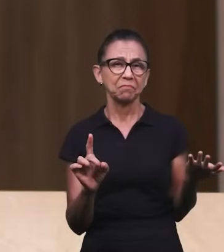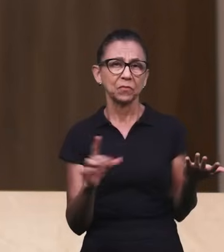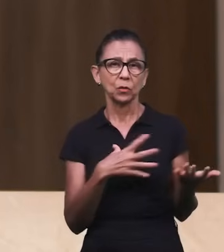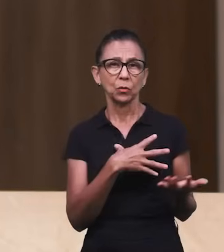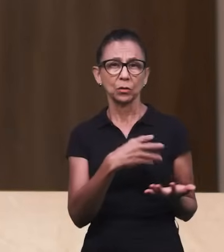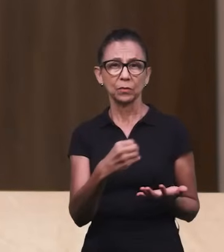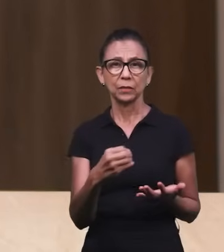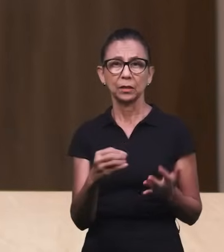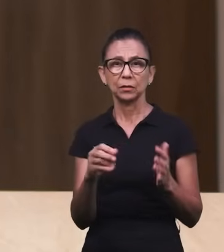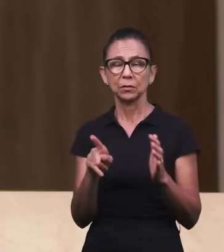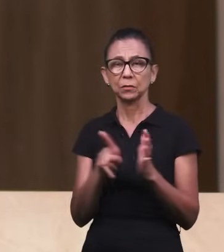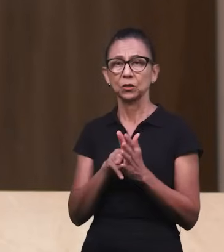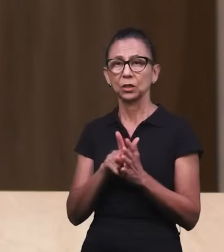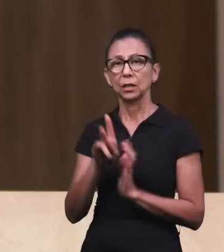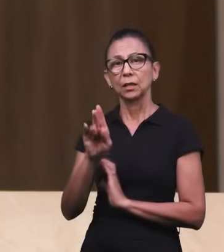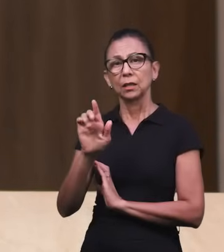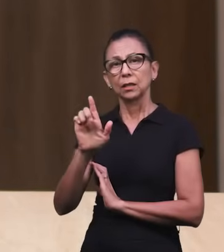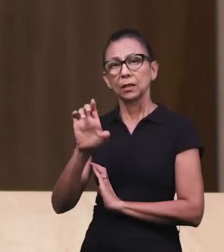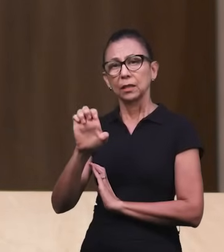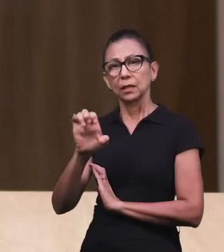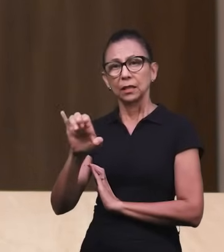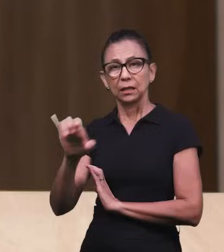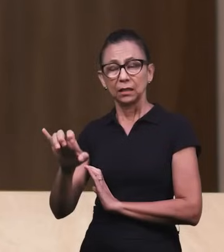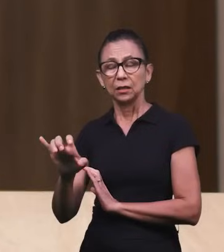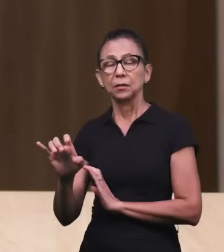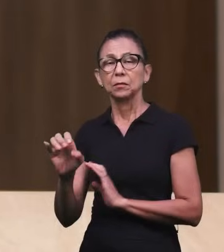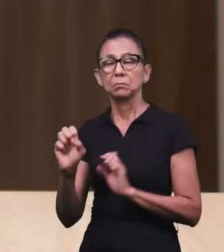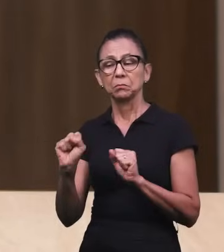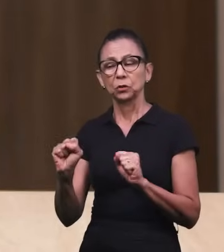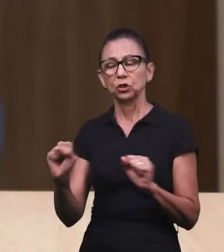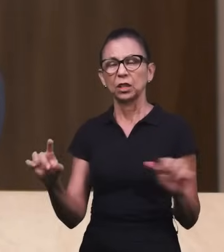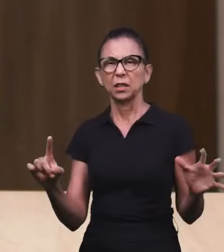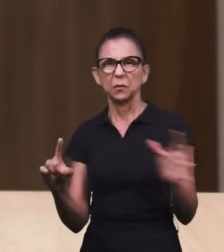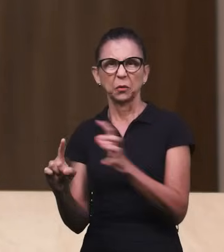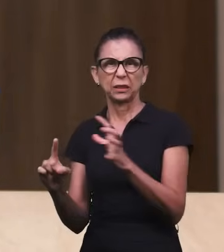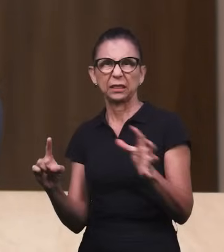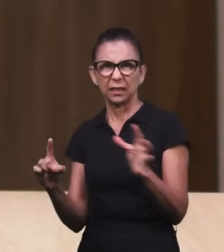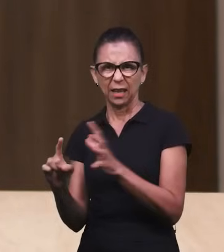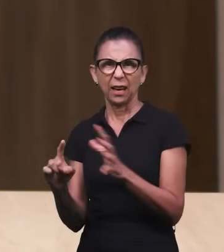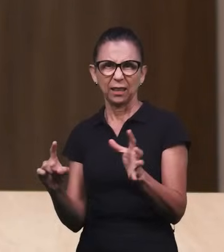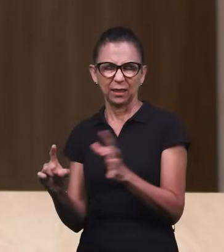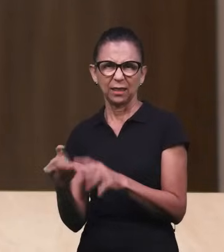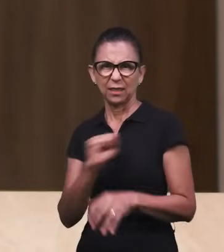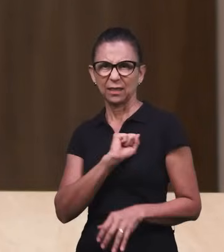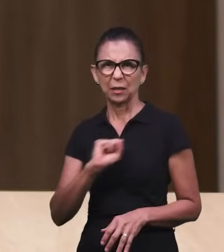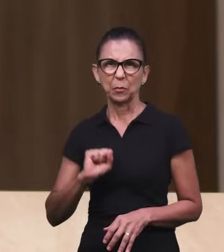não diluiu ele foi um destaque entre os filhos de Eli entre toda todos aqueles que estavam ali tanto